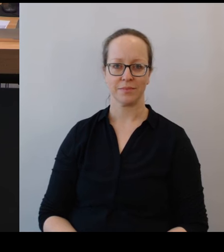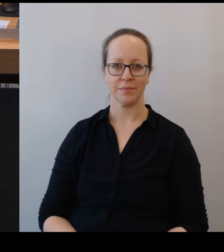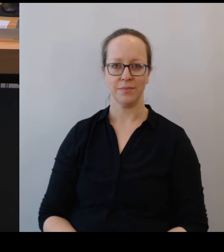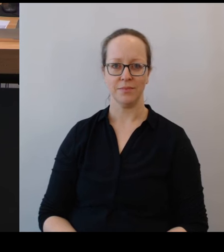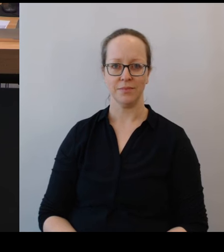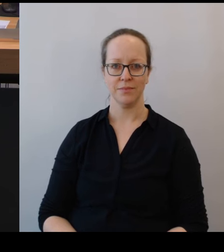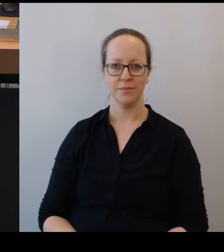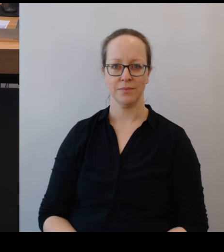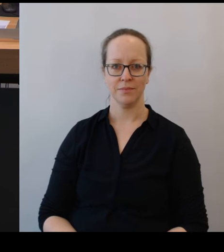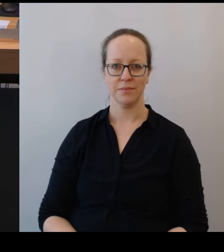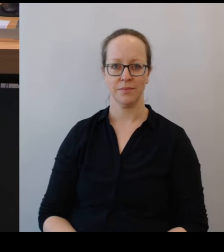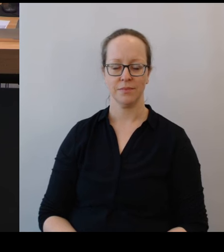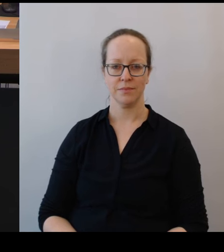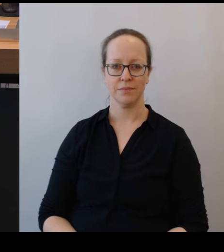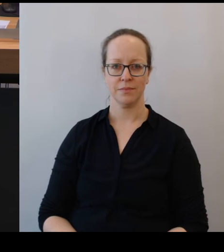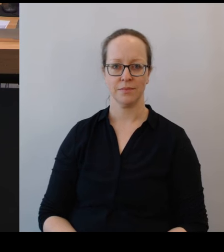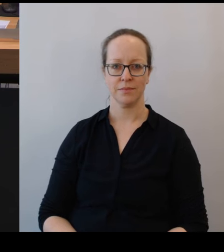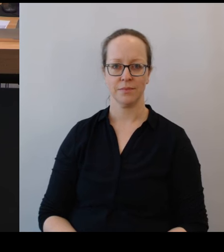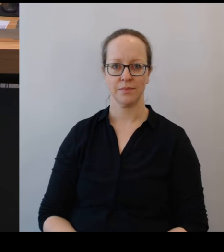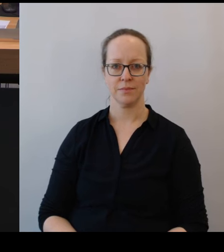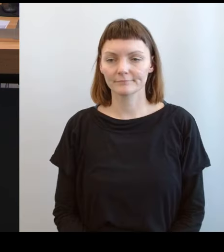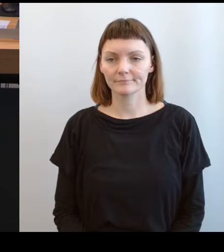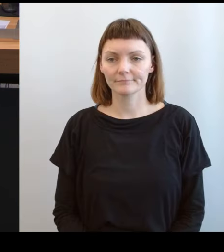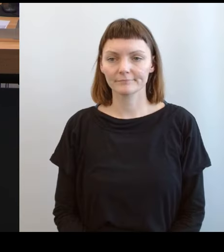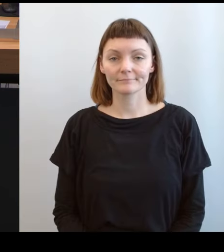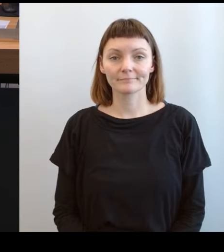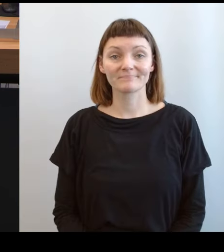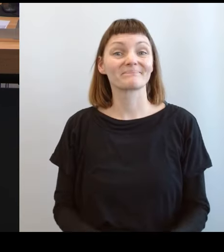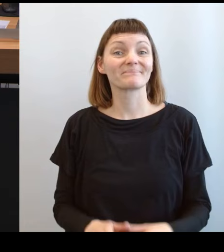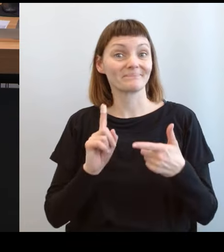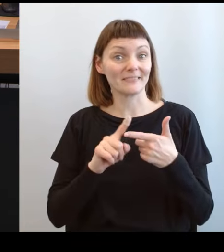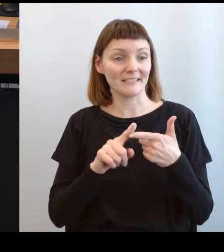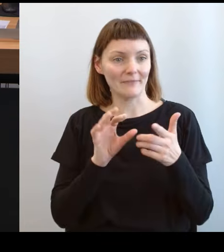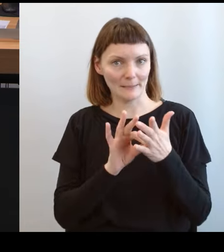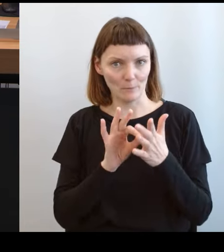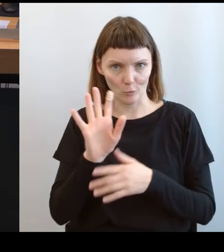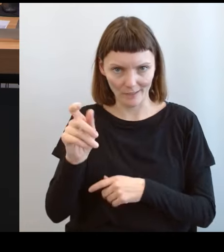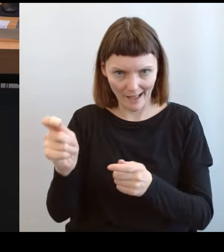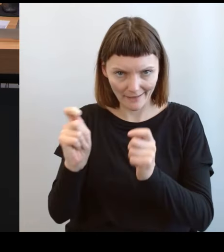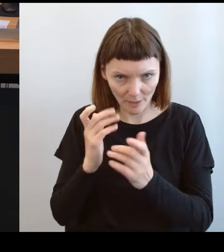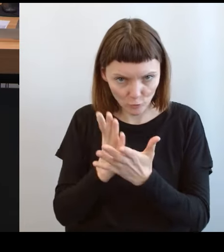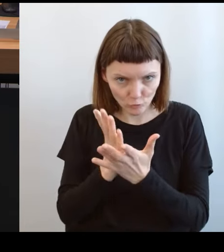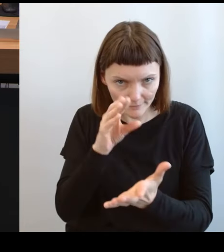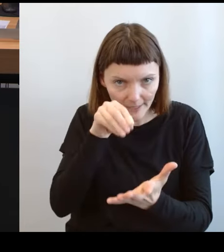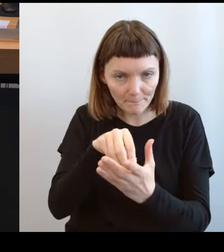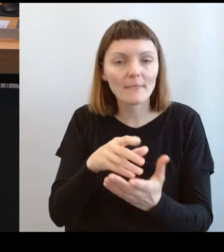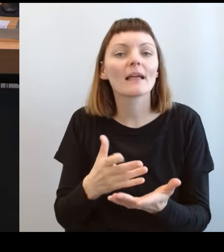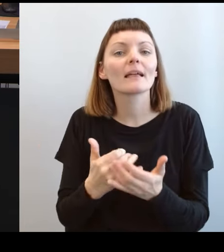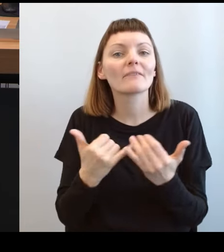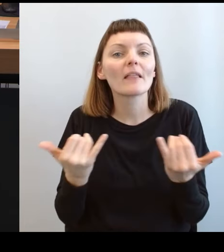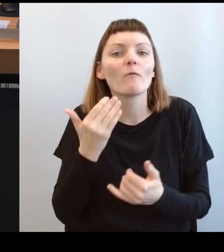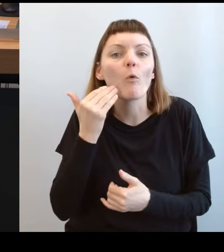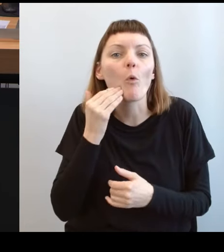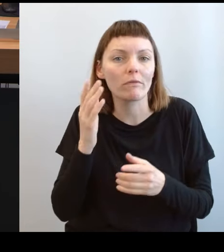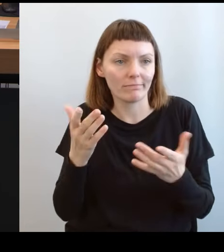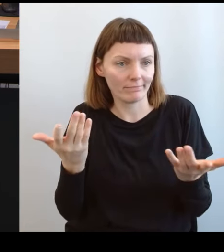wie es uns gelingt, mehr Wohnraum zu schaffen, Wohnraum zu schaffen für Auszubildende. Da kann man ja durchaus positiv auf Studentenwerk schauen, auch in der